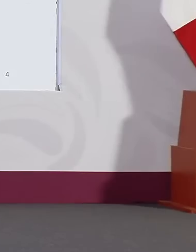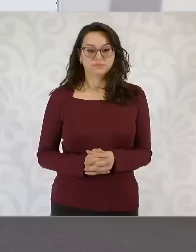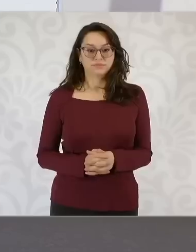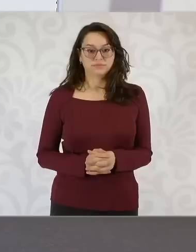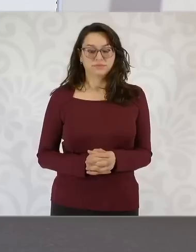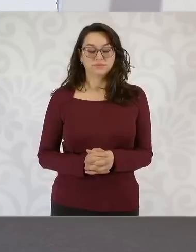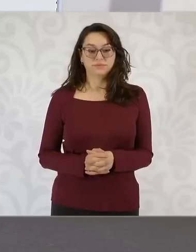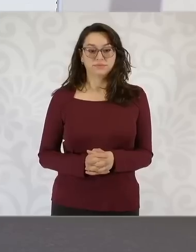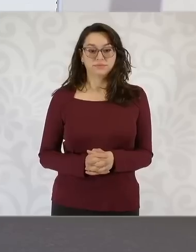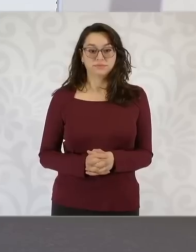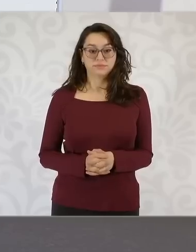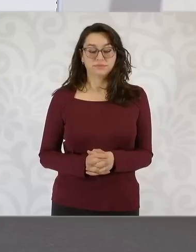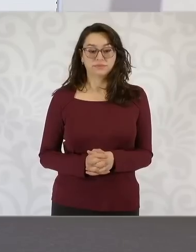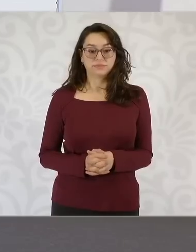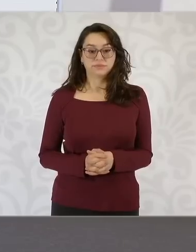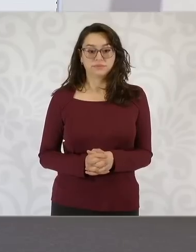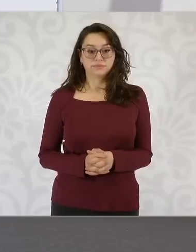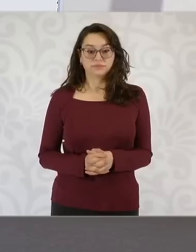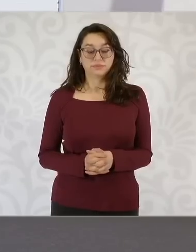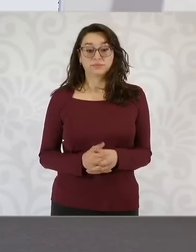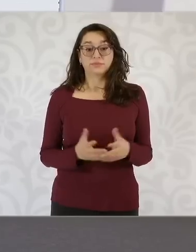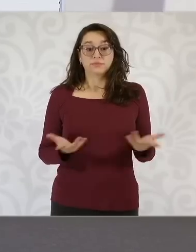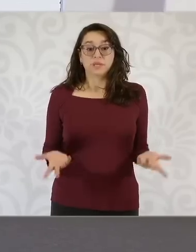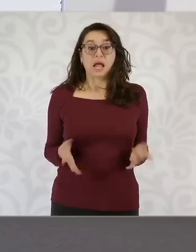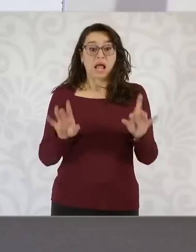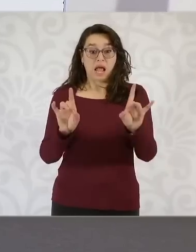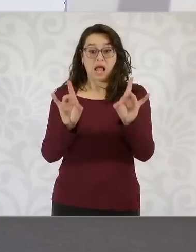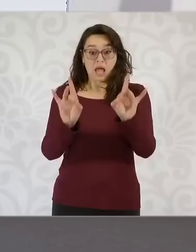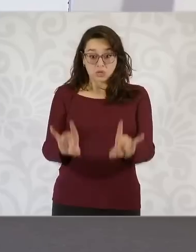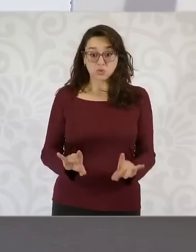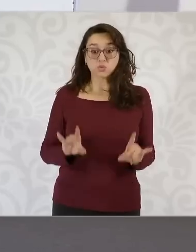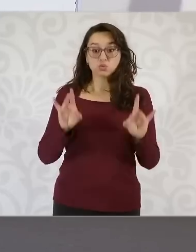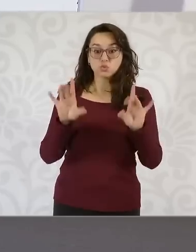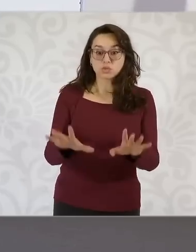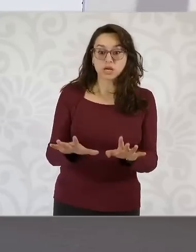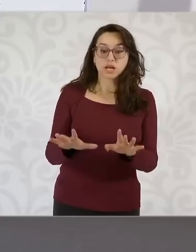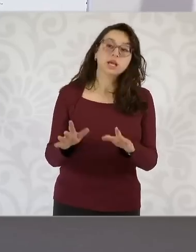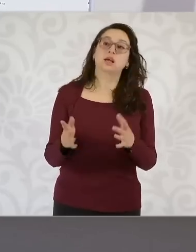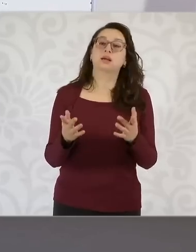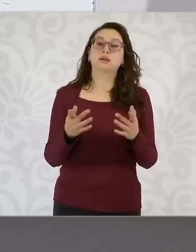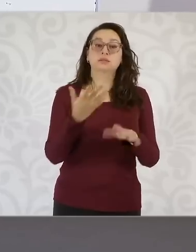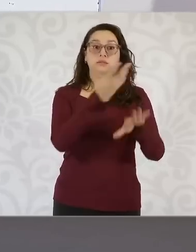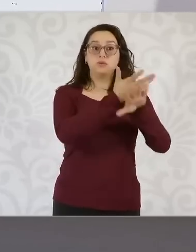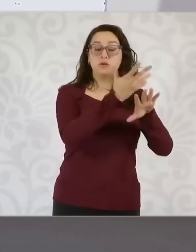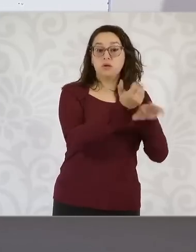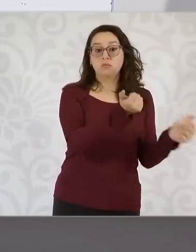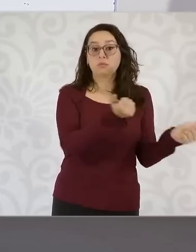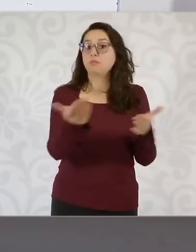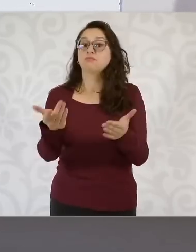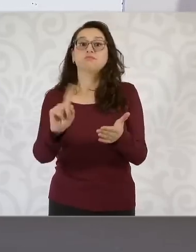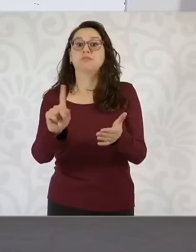dólares quiere decir que Australia pues le vende más de lo que Australia importa en el caso nuestro